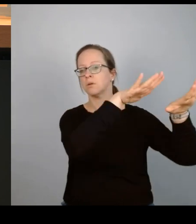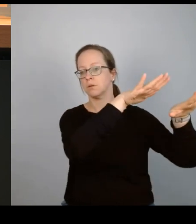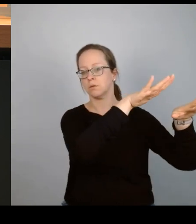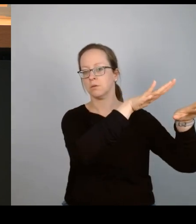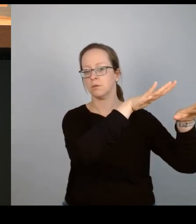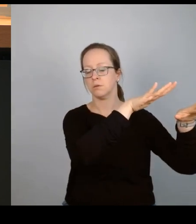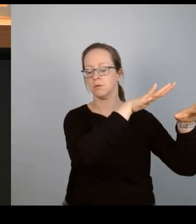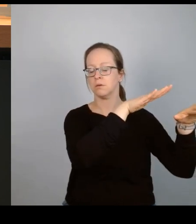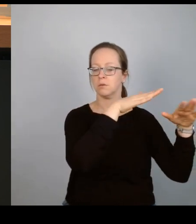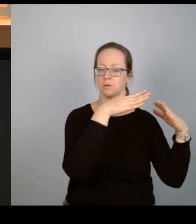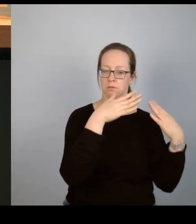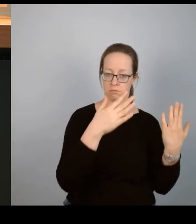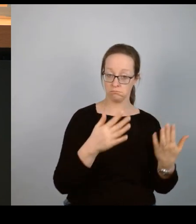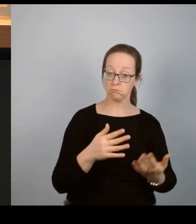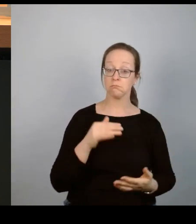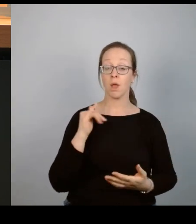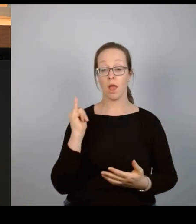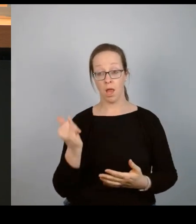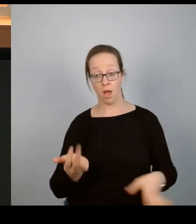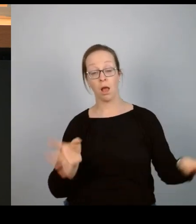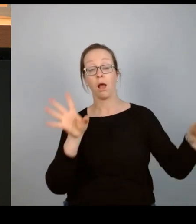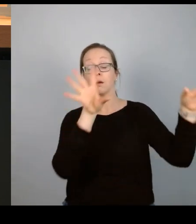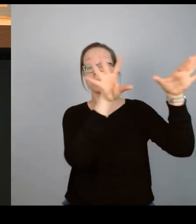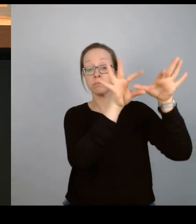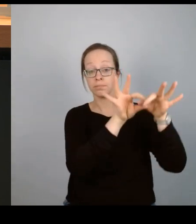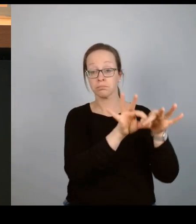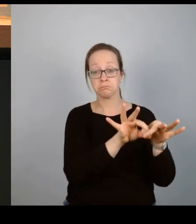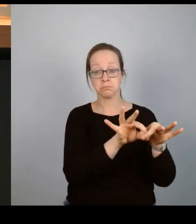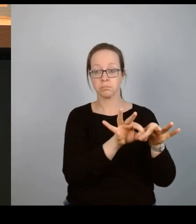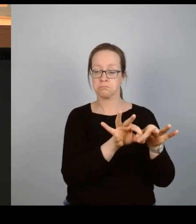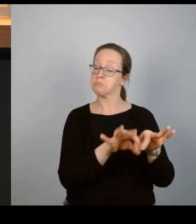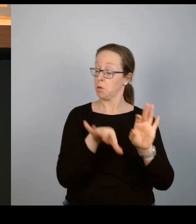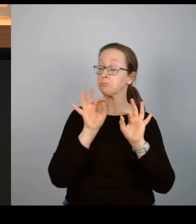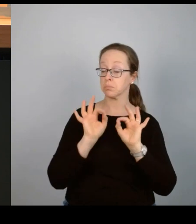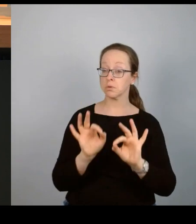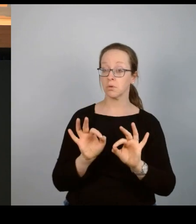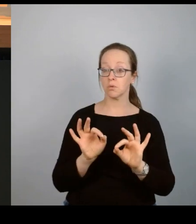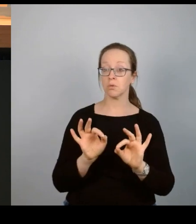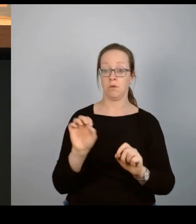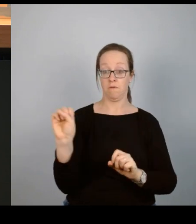eine Stelle zu anderen. Es ist nicht die Bundesregierung, nicht die aktuelle und nicht die Vorgängerregierung,